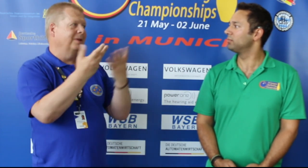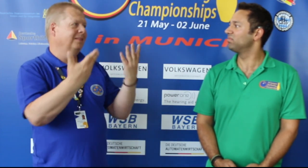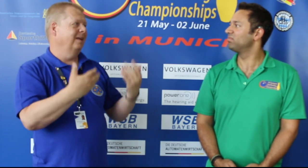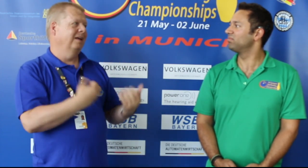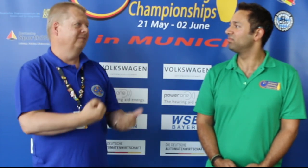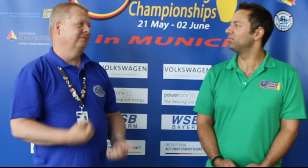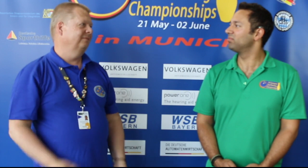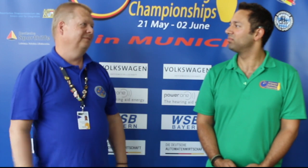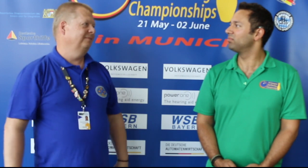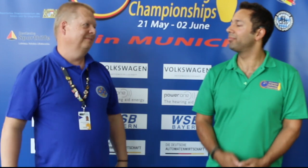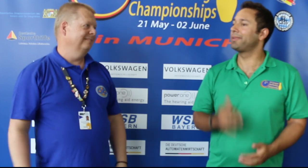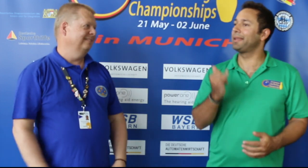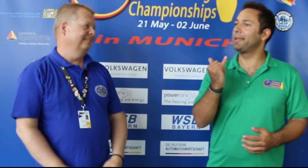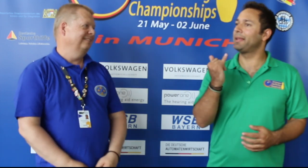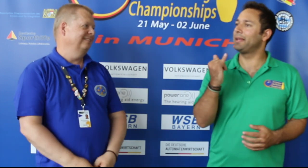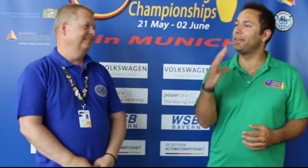30 Bahnen haben aber nicht viele Länder.